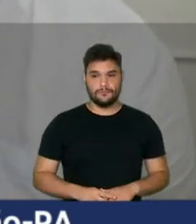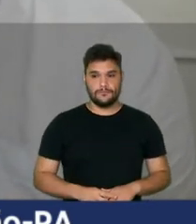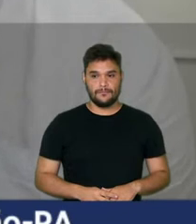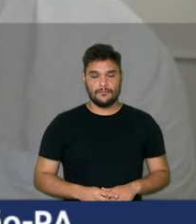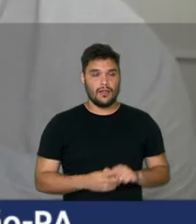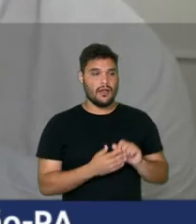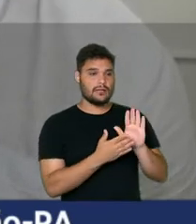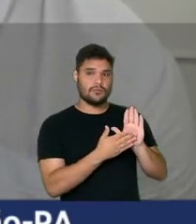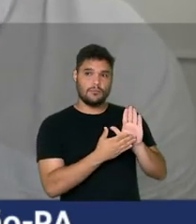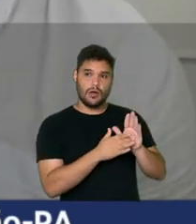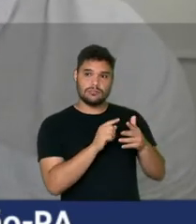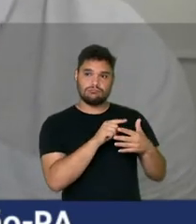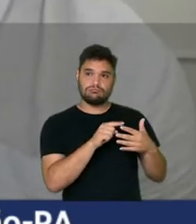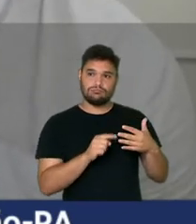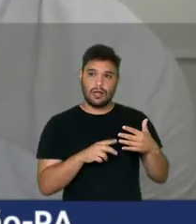VINCULA RECEITAS A DESPESAS, FALA NO ARTIGO 134,